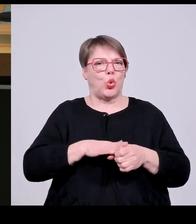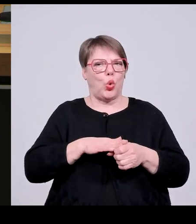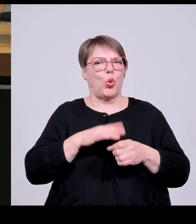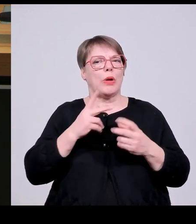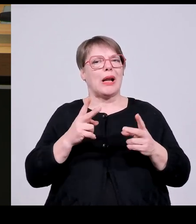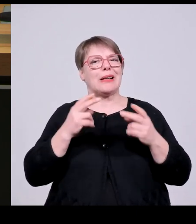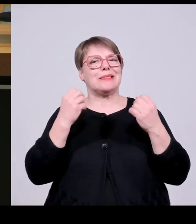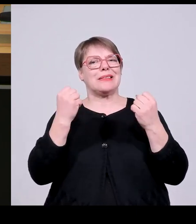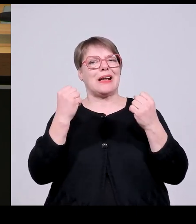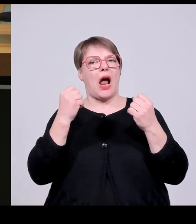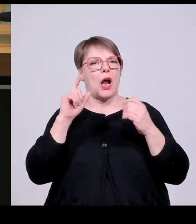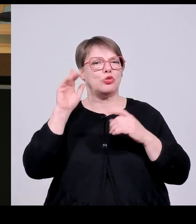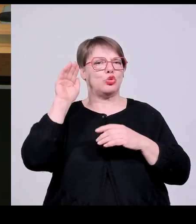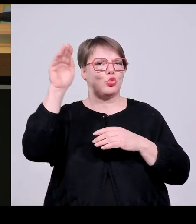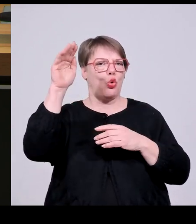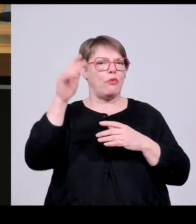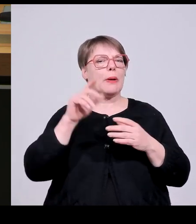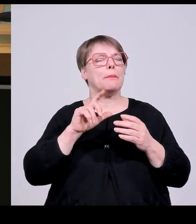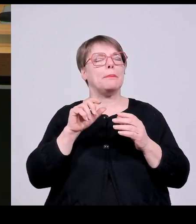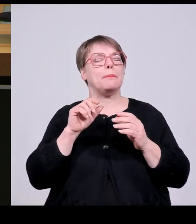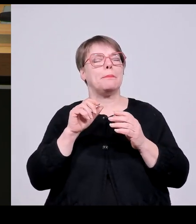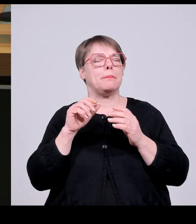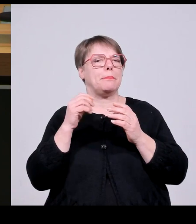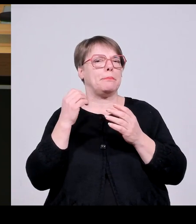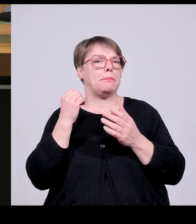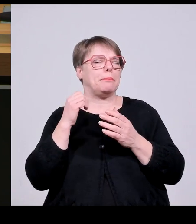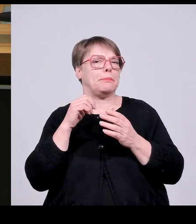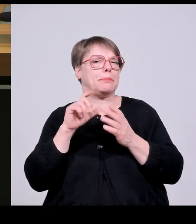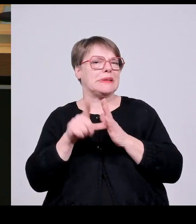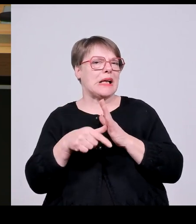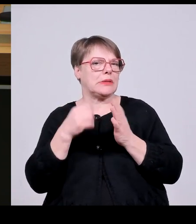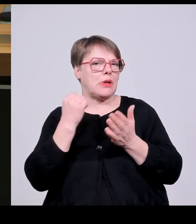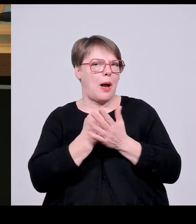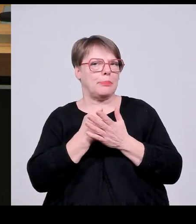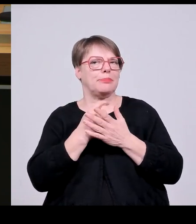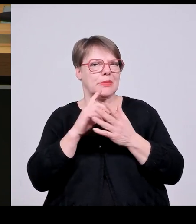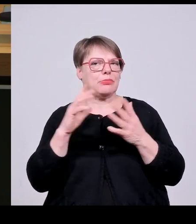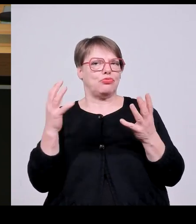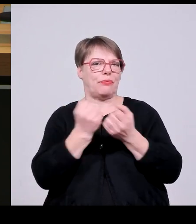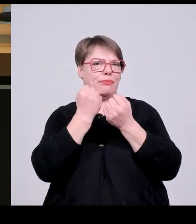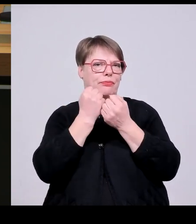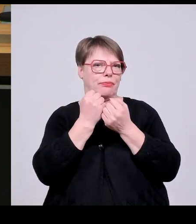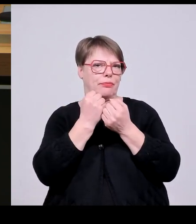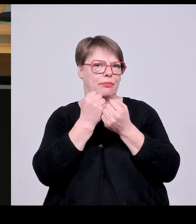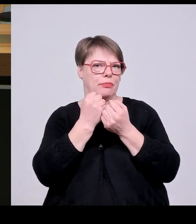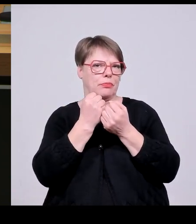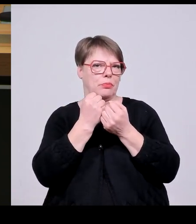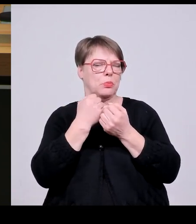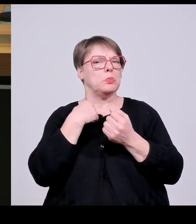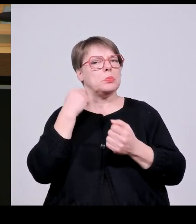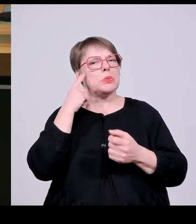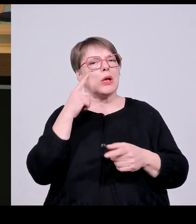Bezirks der kommunalen Gesetzgebung, und da ging es um die Etablierung eines weiteren Stadtrates.